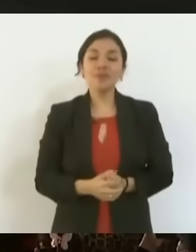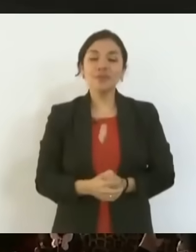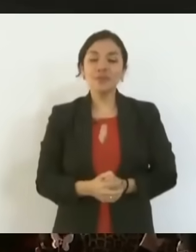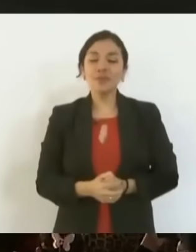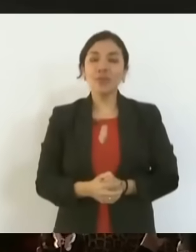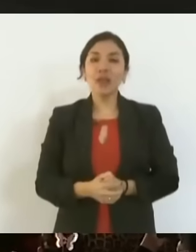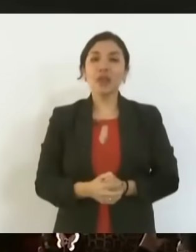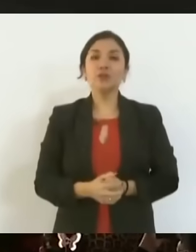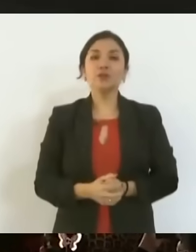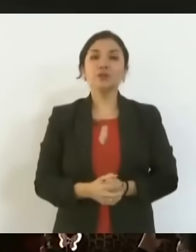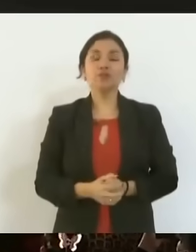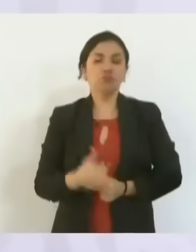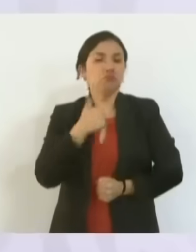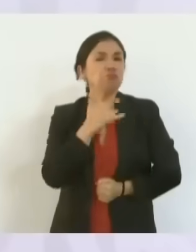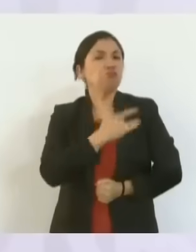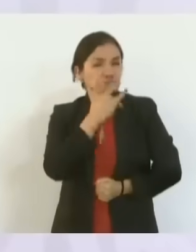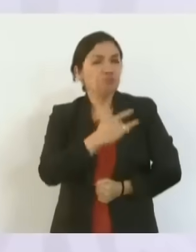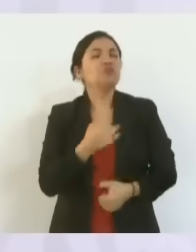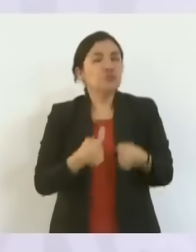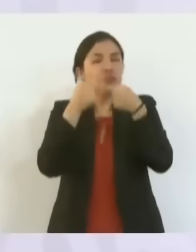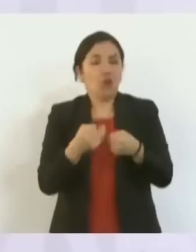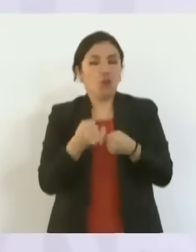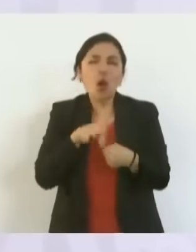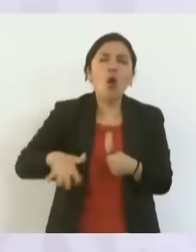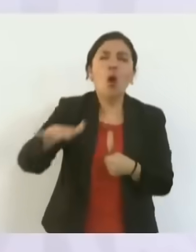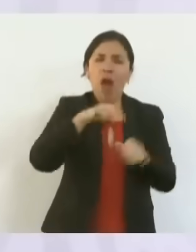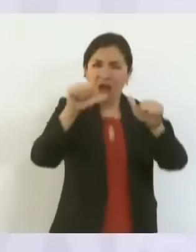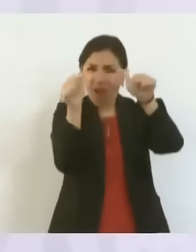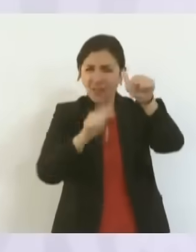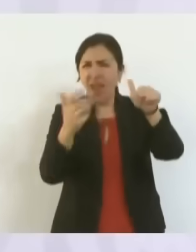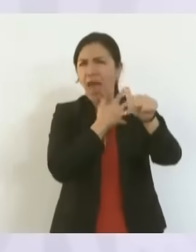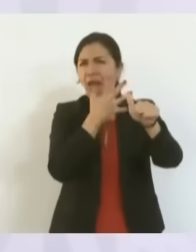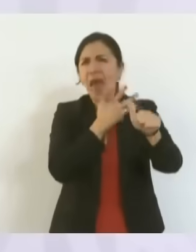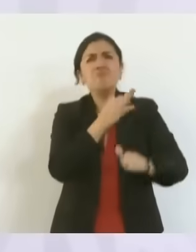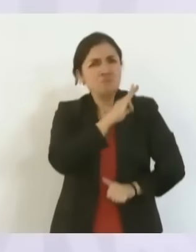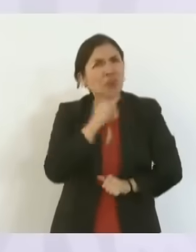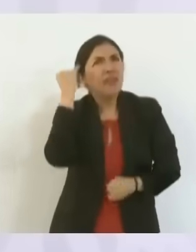Tenemos la convicción de que la comunidad artística tiene muchísimo que aportar en